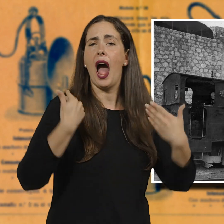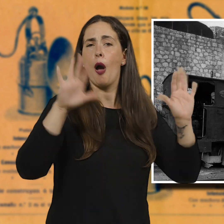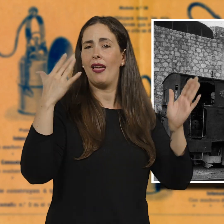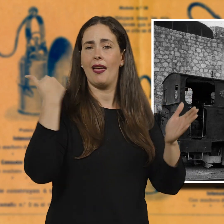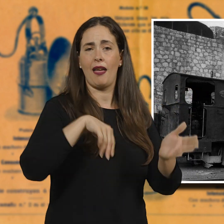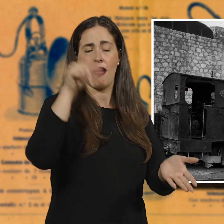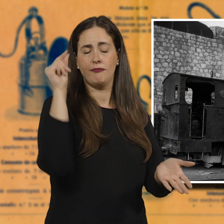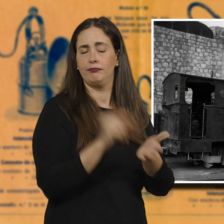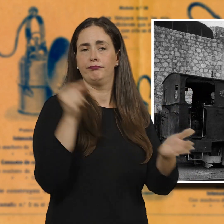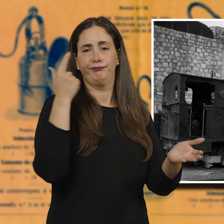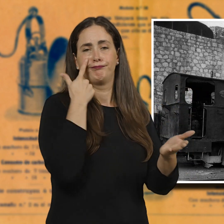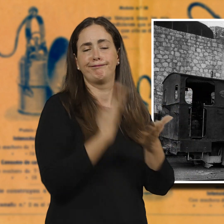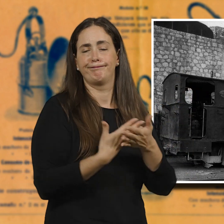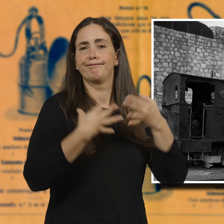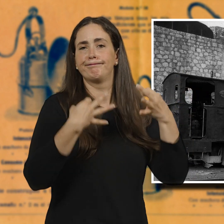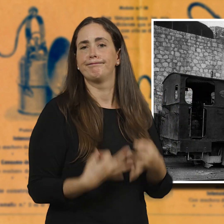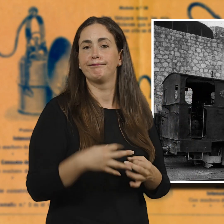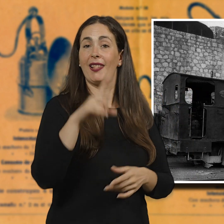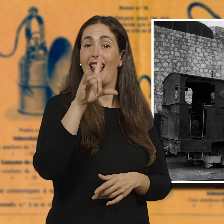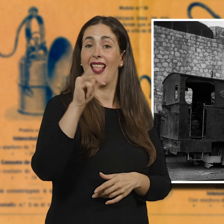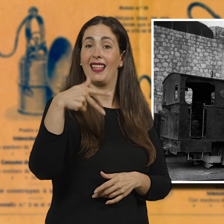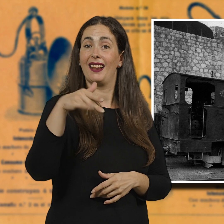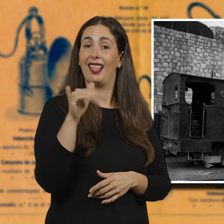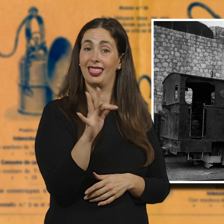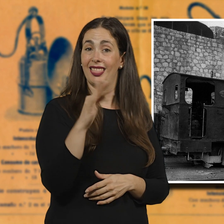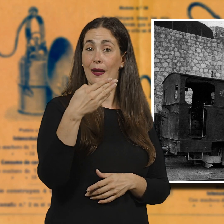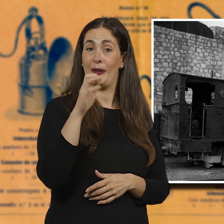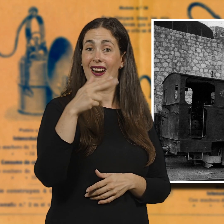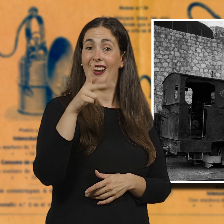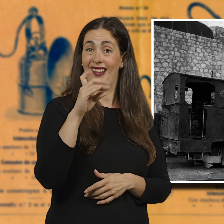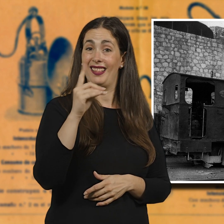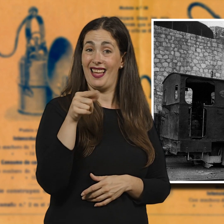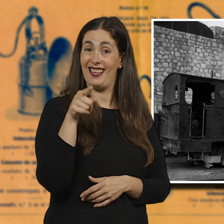Tot i que ben aviat es va comprovar que el lignit berguedà